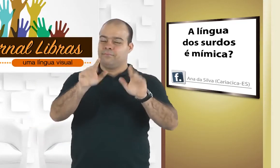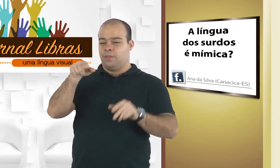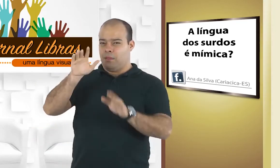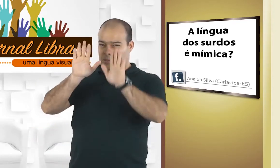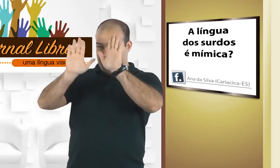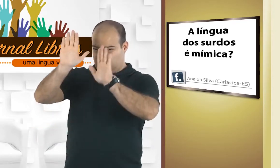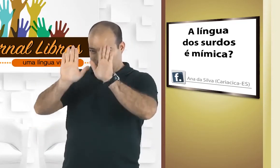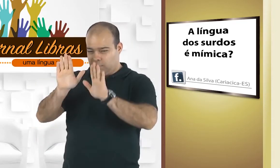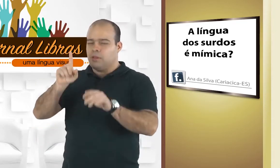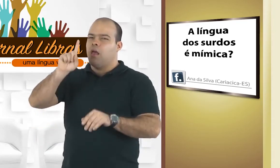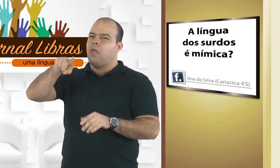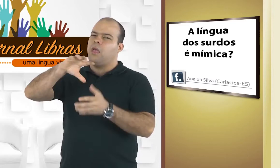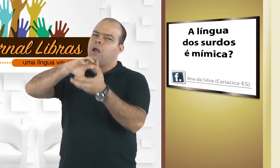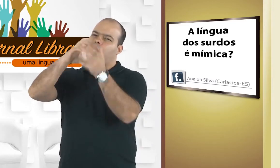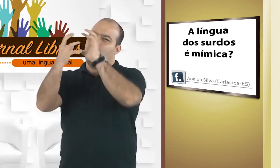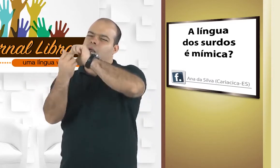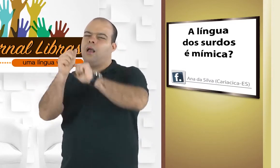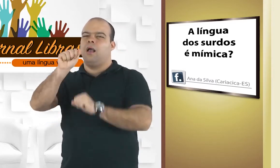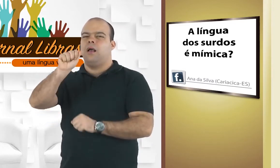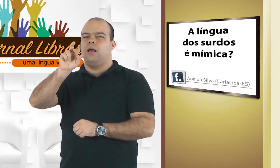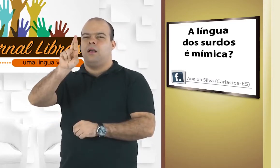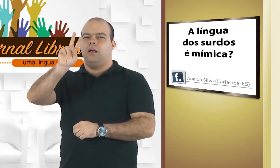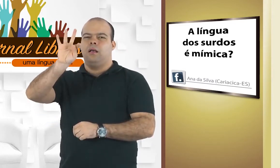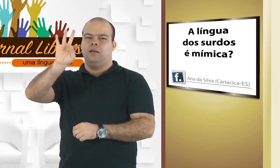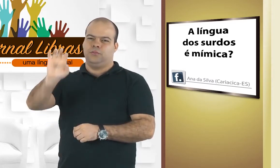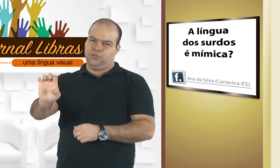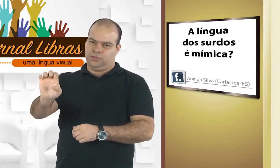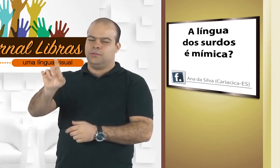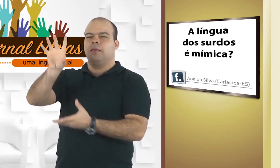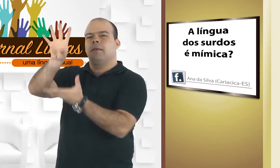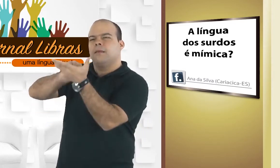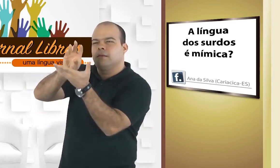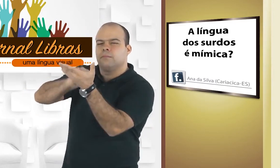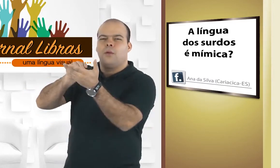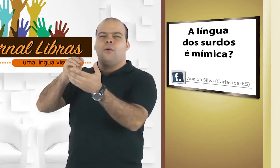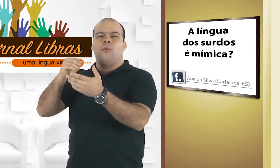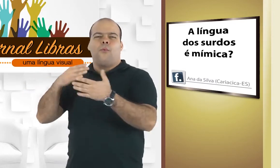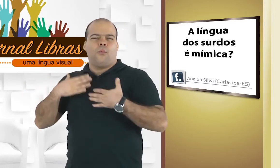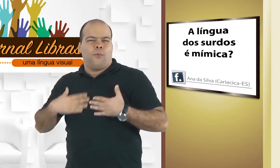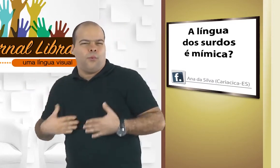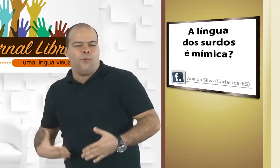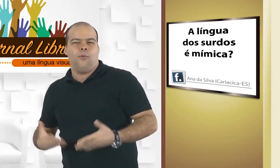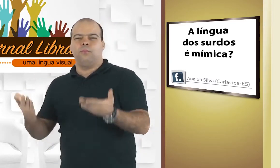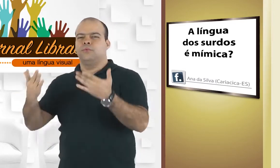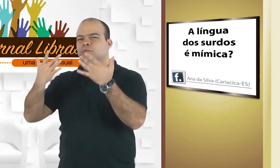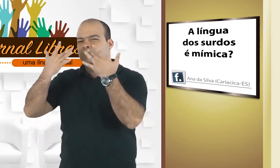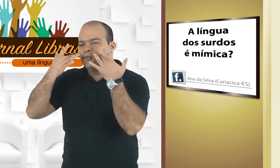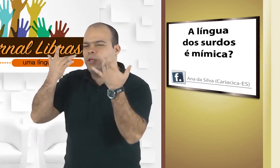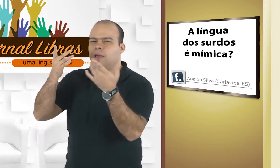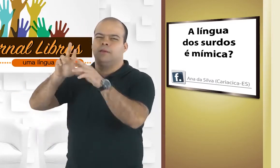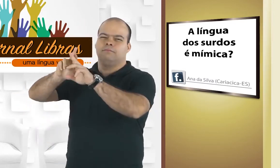A mímica, ela é uma arte que trabalha com o corpo, com o teatro.